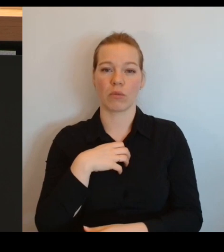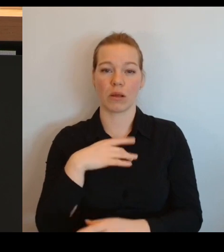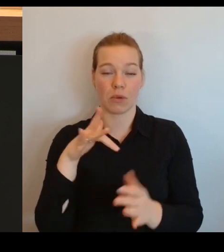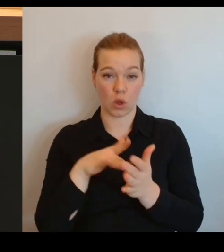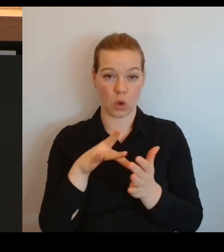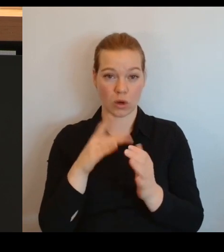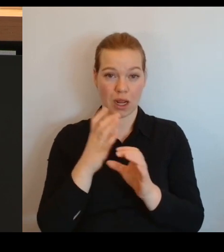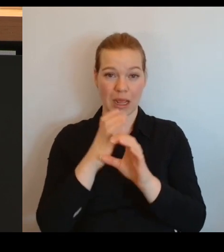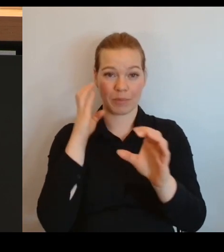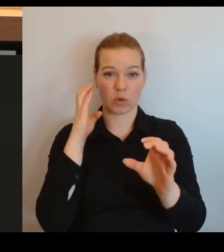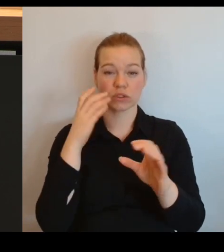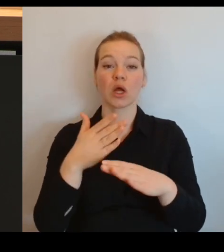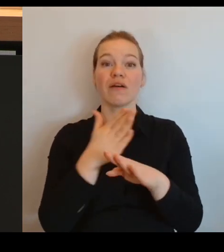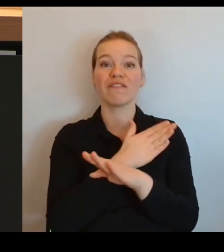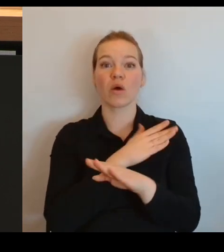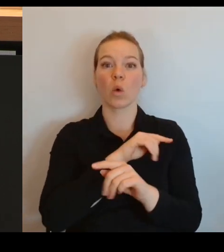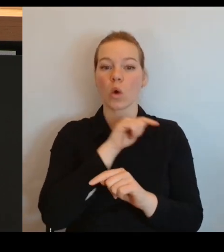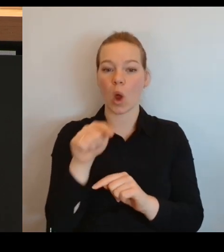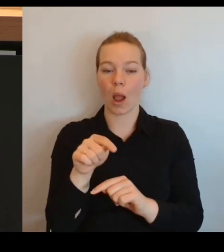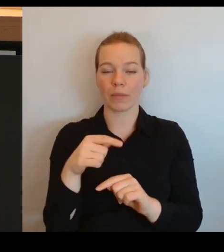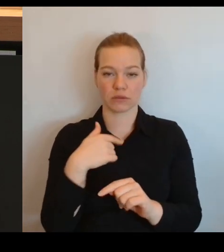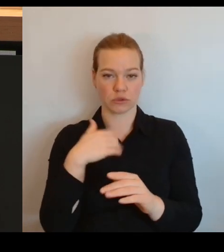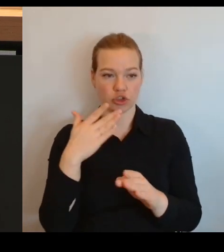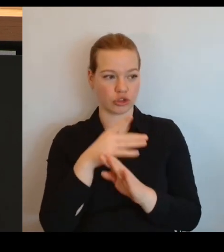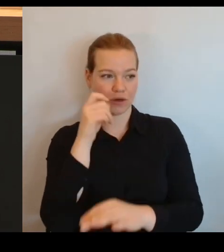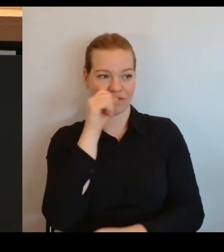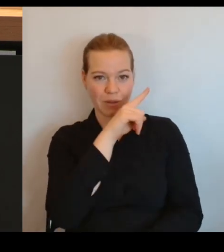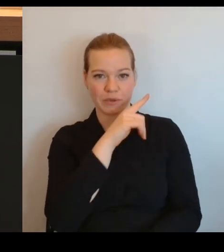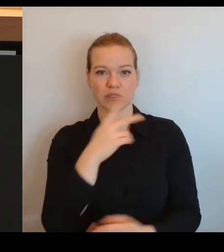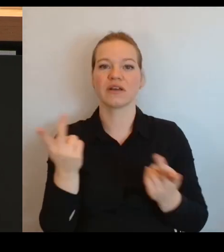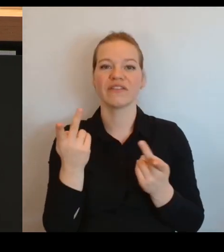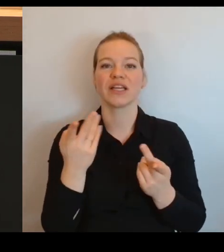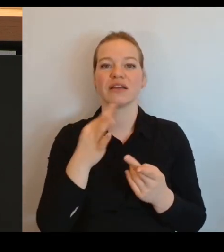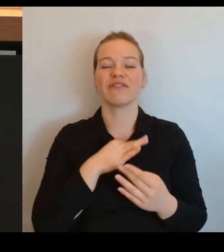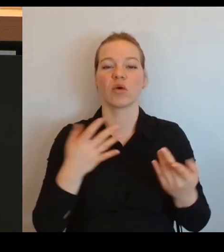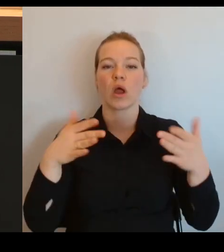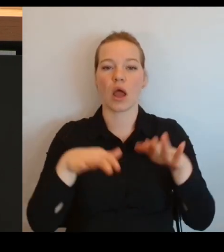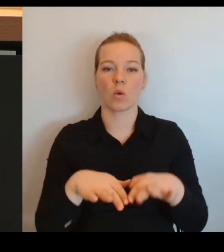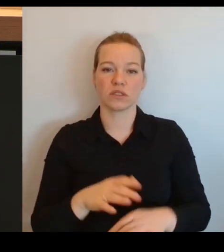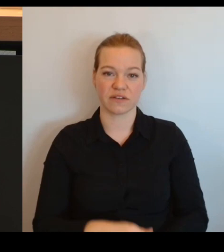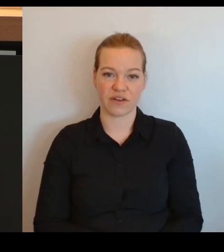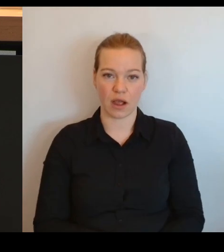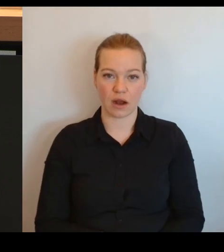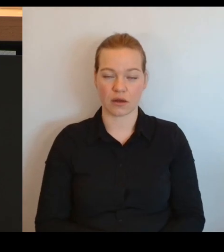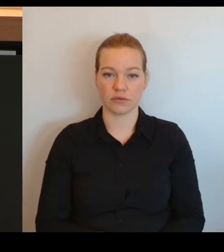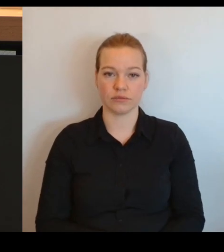Und das Thema Pausenzug sicherlich ein Feinschmecker erthema ist. Etwas, was inzwischen bei der